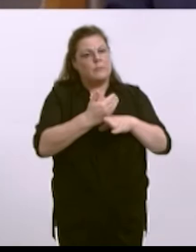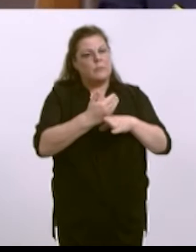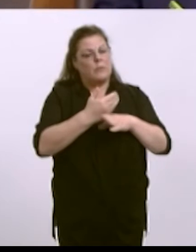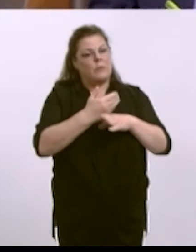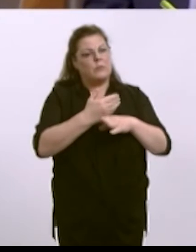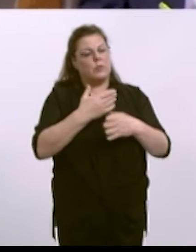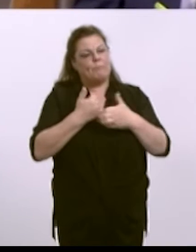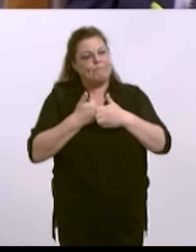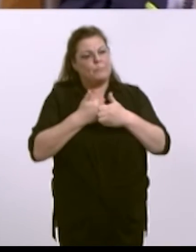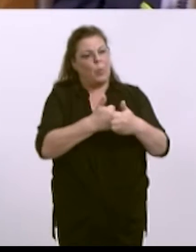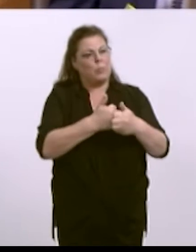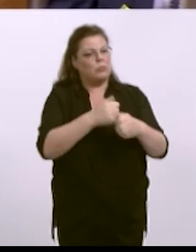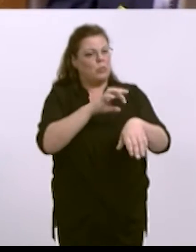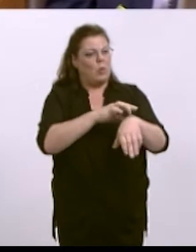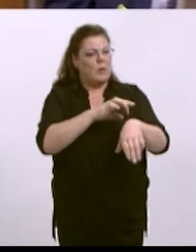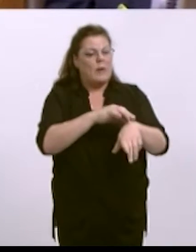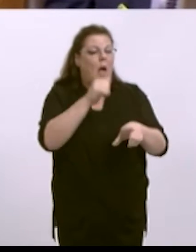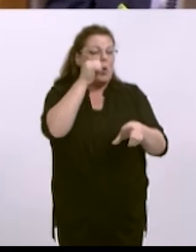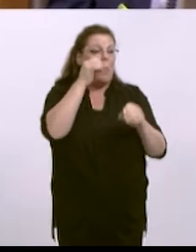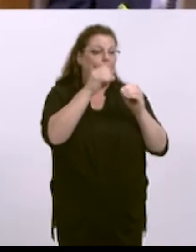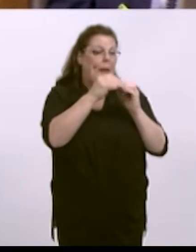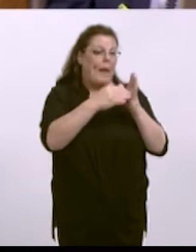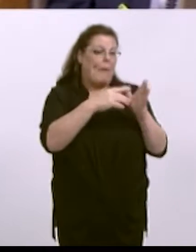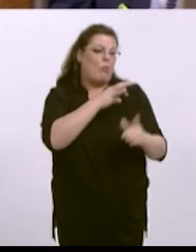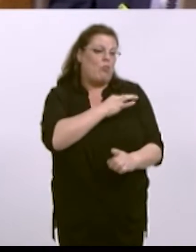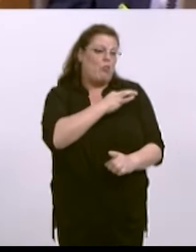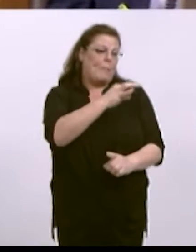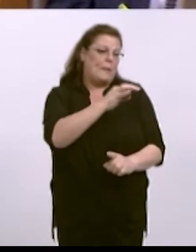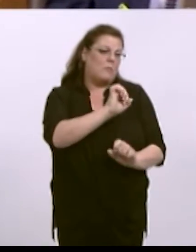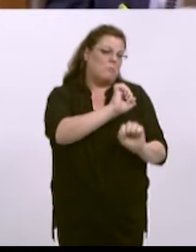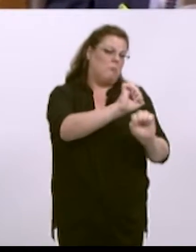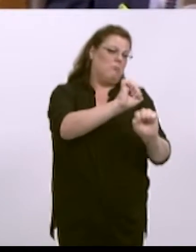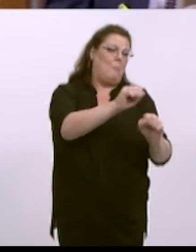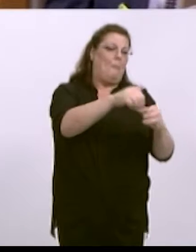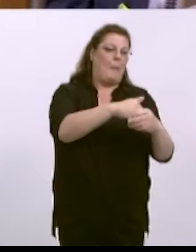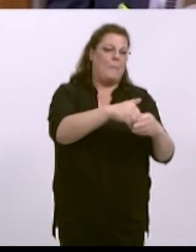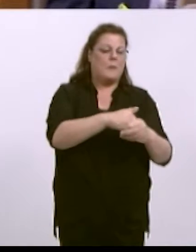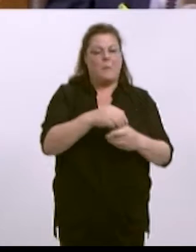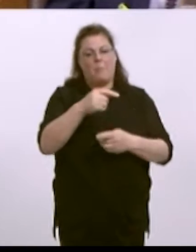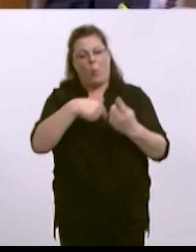ond rydym ni wedi bod yn gweithio gyda nhw er mwyn sicrhau bod yna leihad yn y pwysau